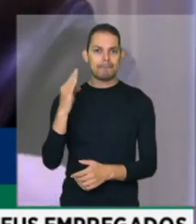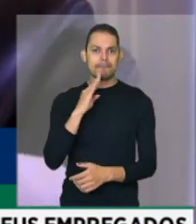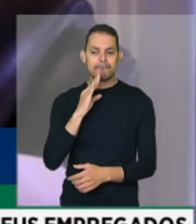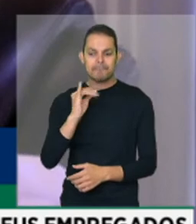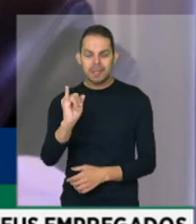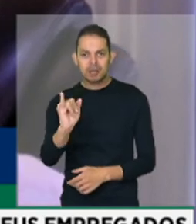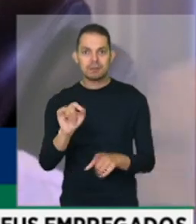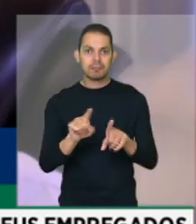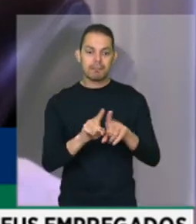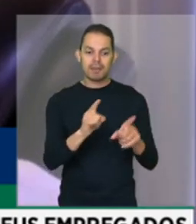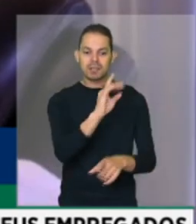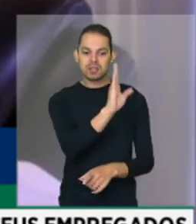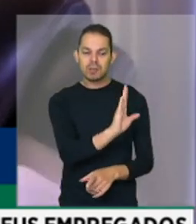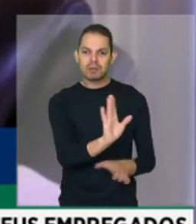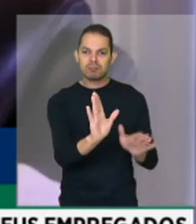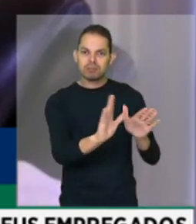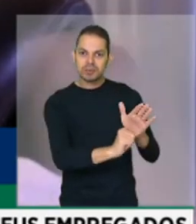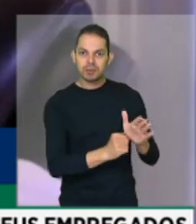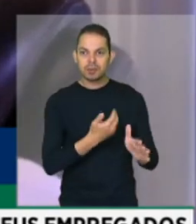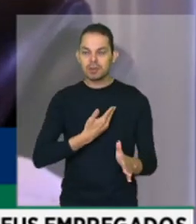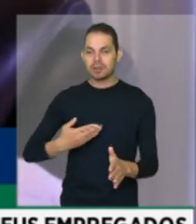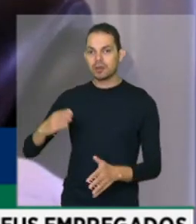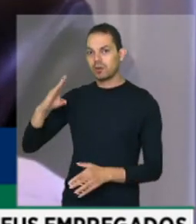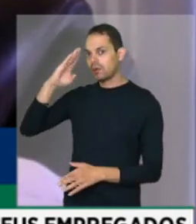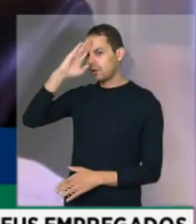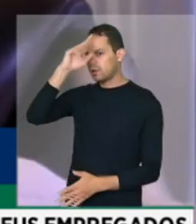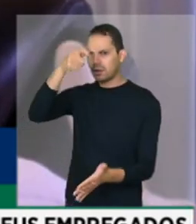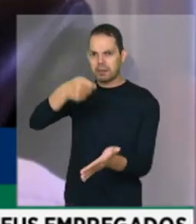PARA A IMPRENSA ELOGIAR ENQUANTO O BRASIL ERA ROUBADO, NO GOVERNO BOLSONARO NÃO SE